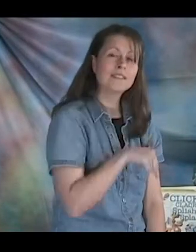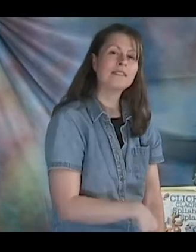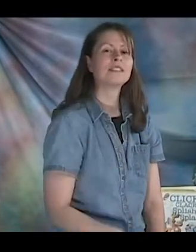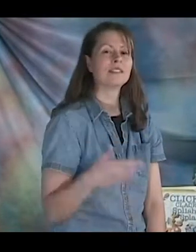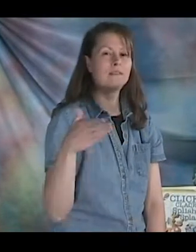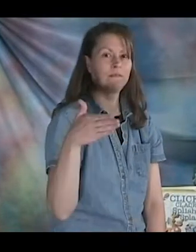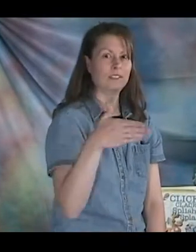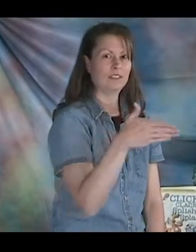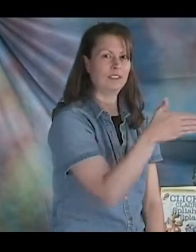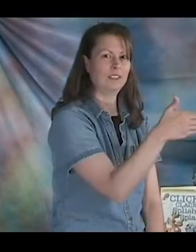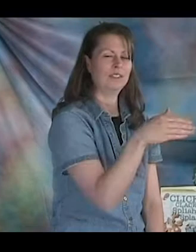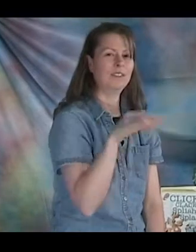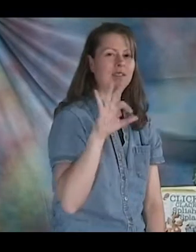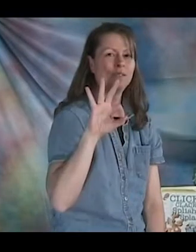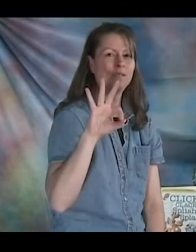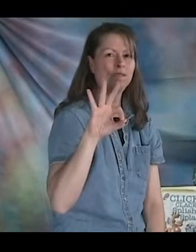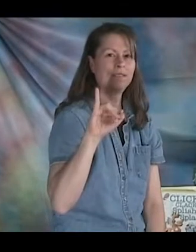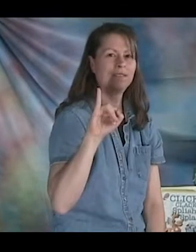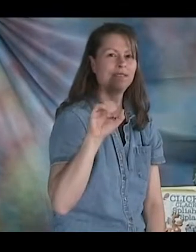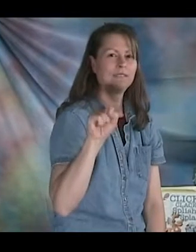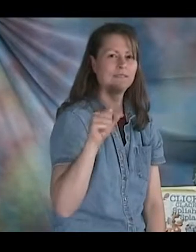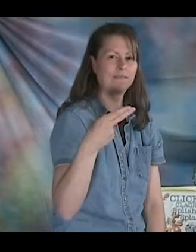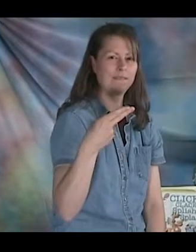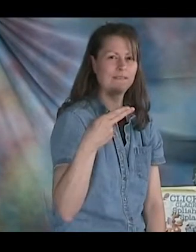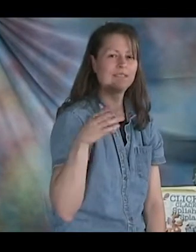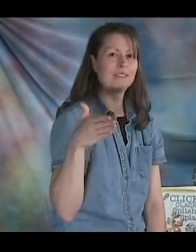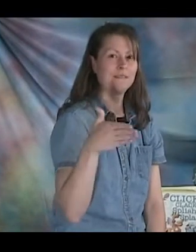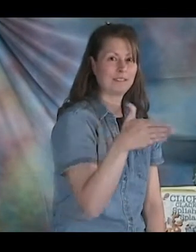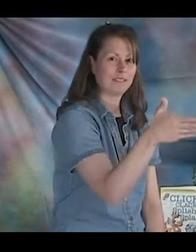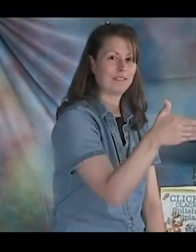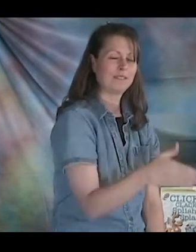pez f-i-s-h pez